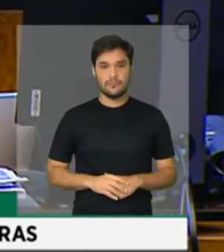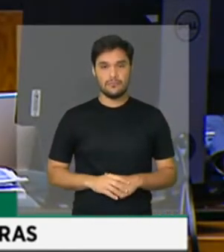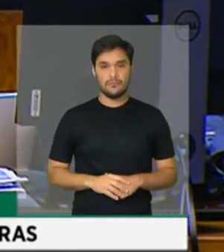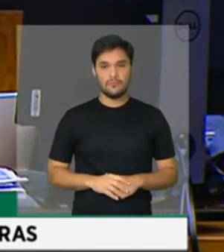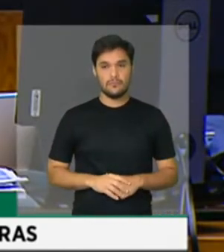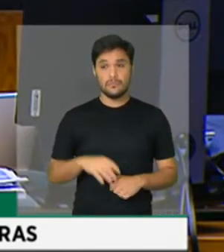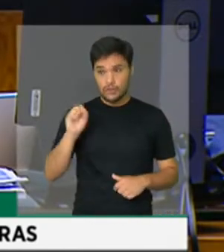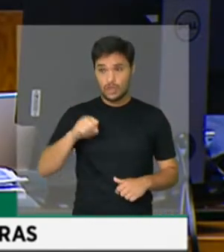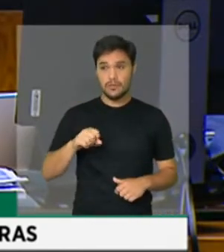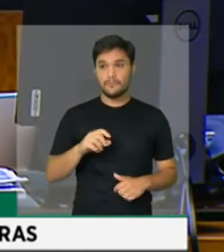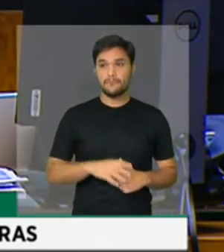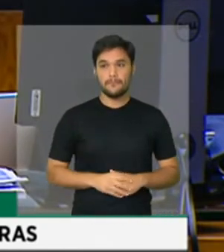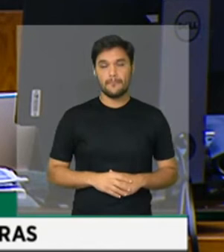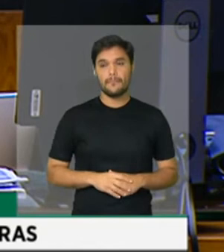A MÃO. ENTREGA A VELHA. NÃO